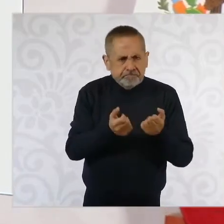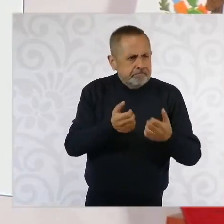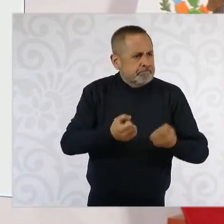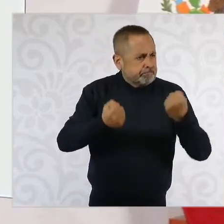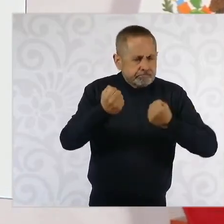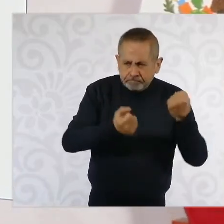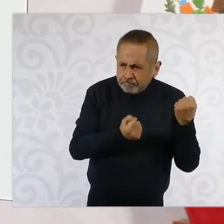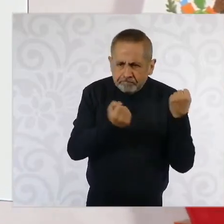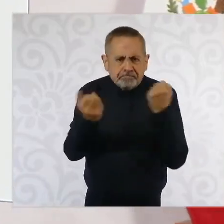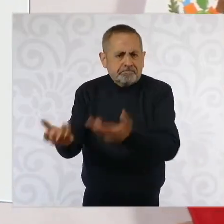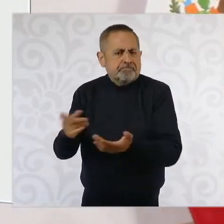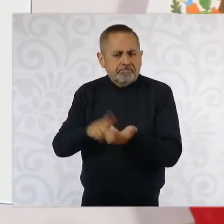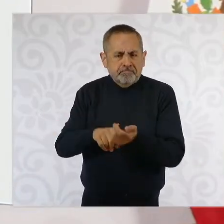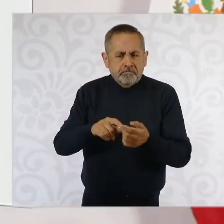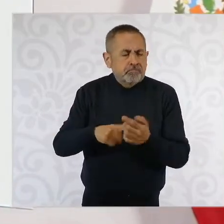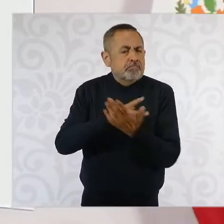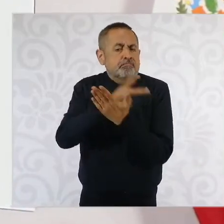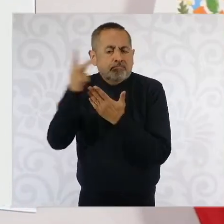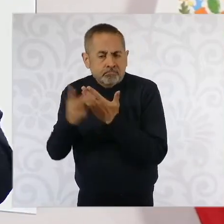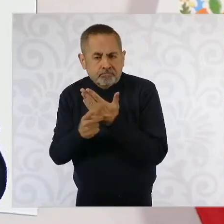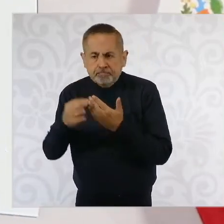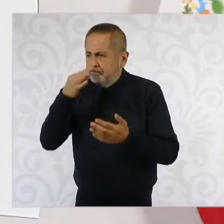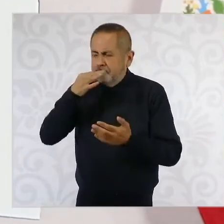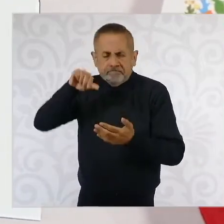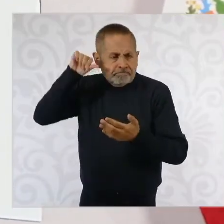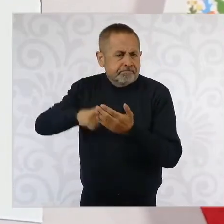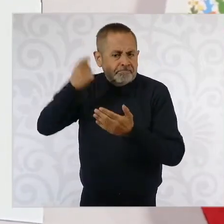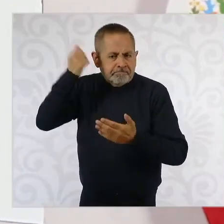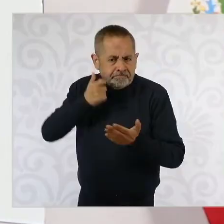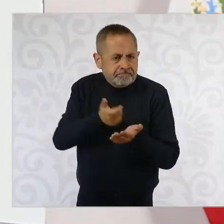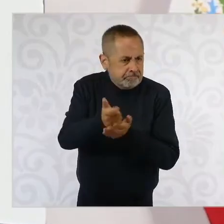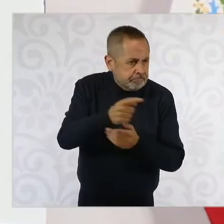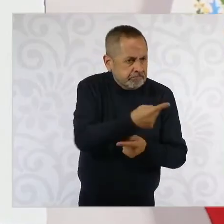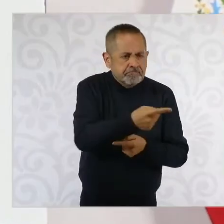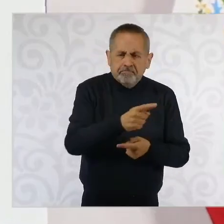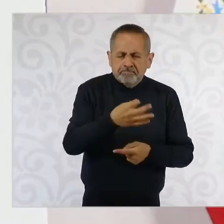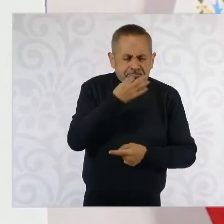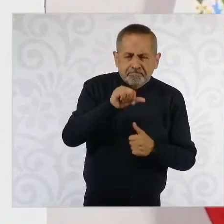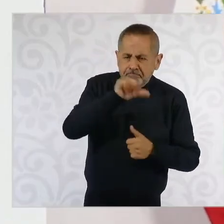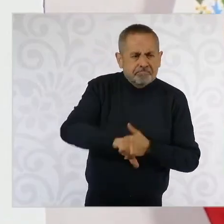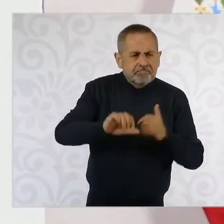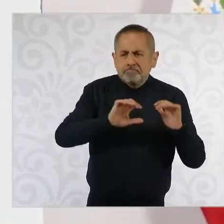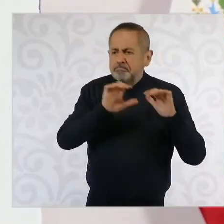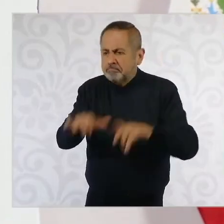programas sociales de inmediato que haya bolsa de trabajo para que puedan tener la posibilidad